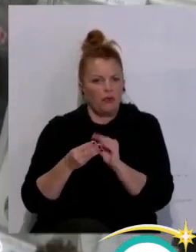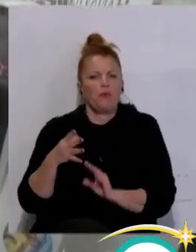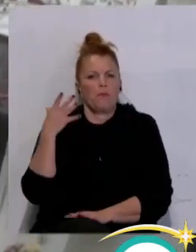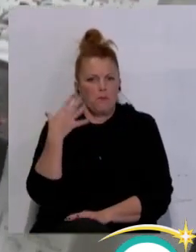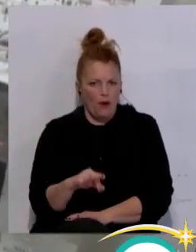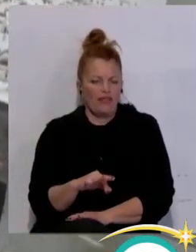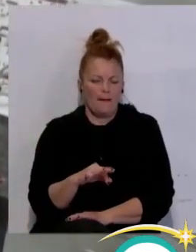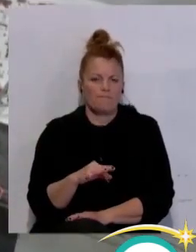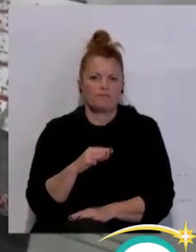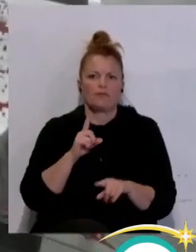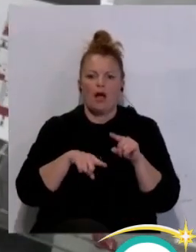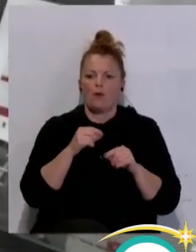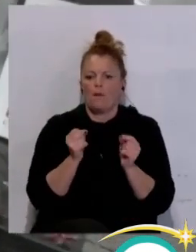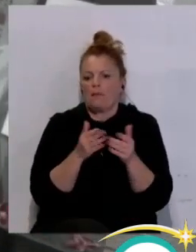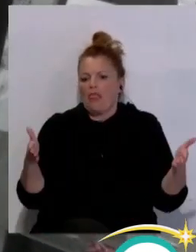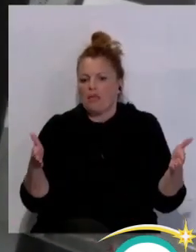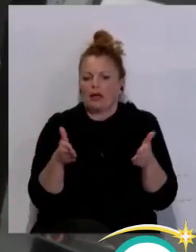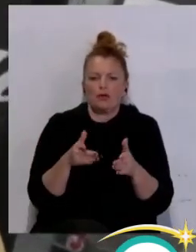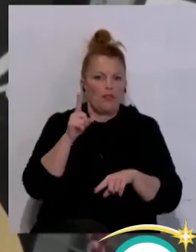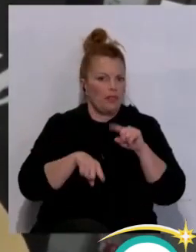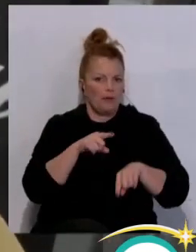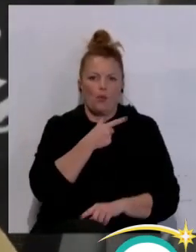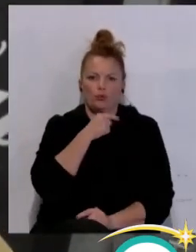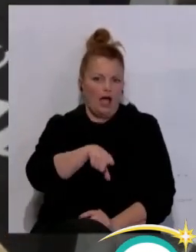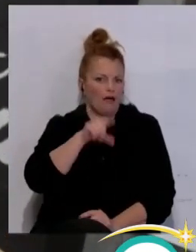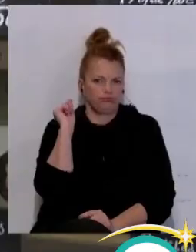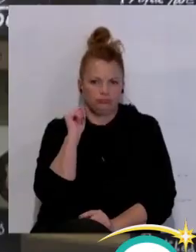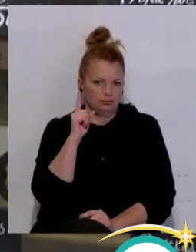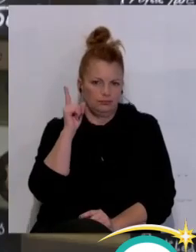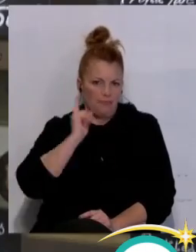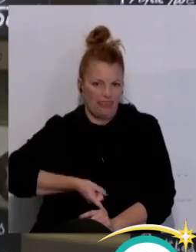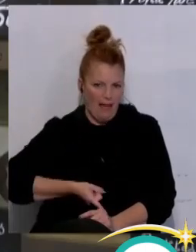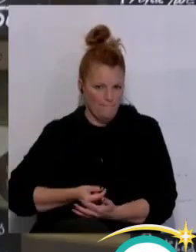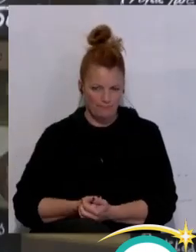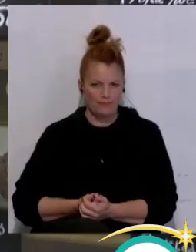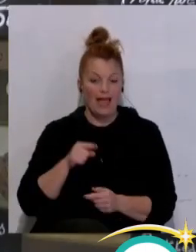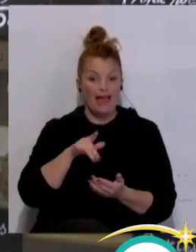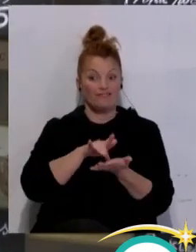puedes hacer la selección de todo el producto y y bueno ahora en esta fecha pues están haciendo